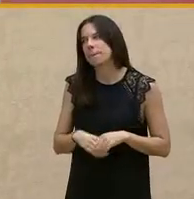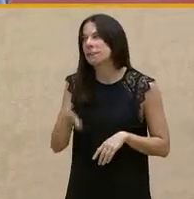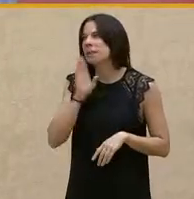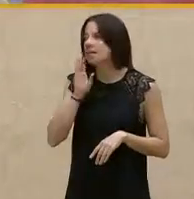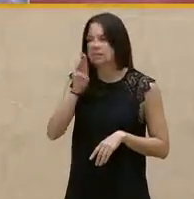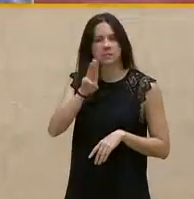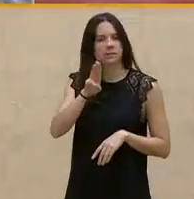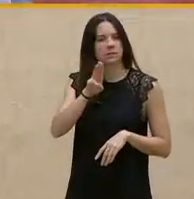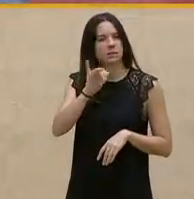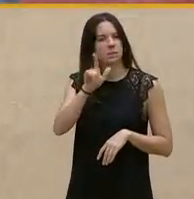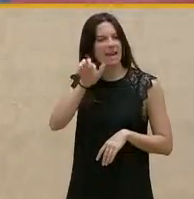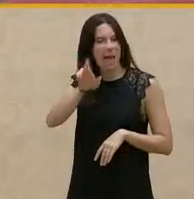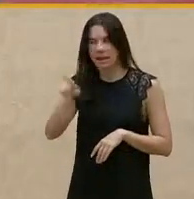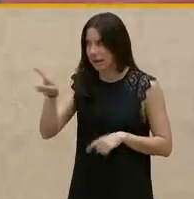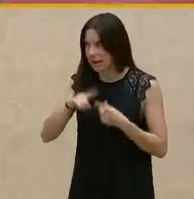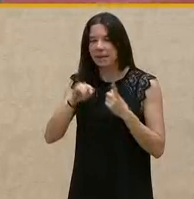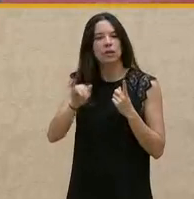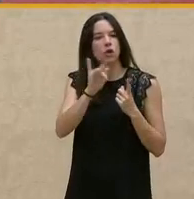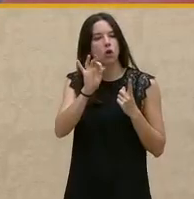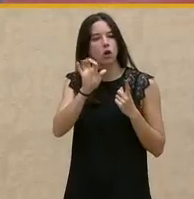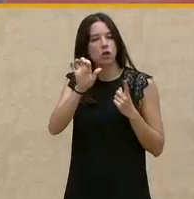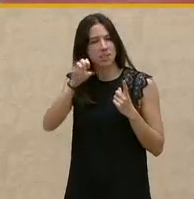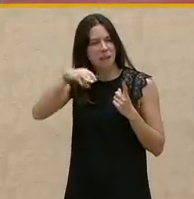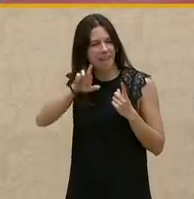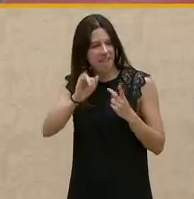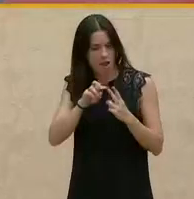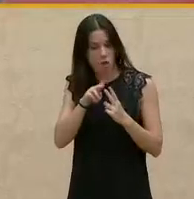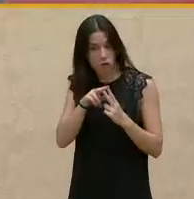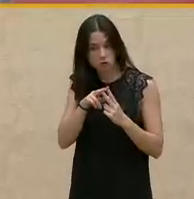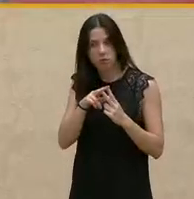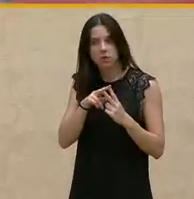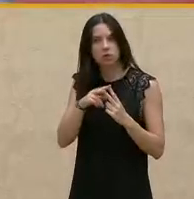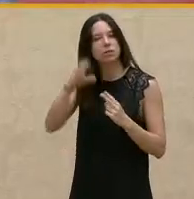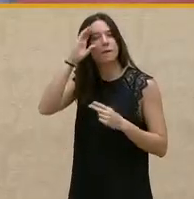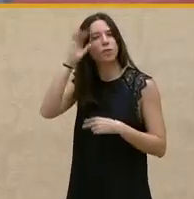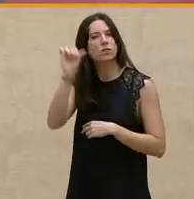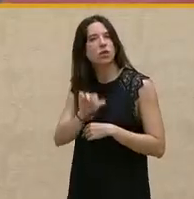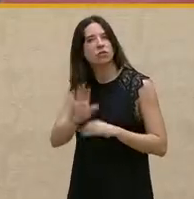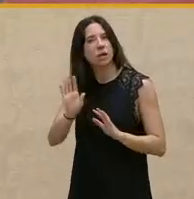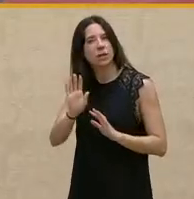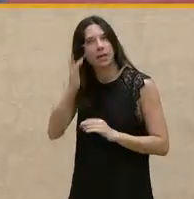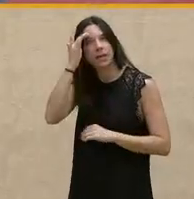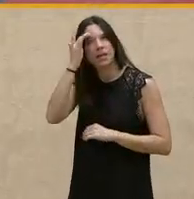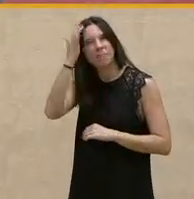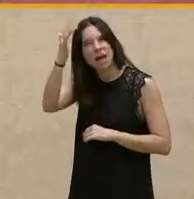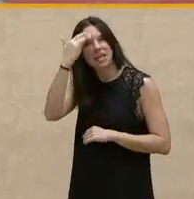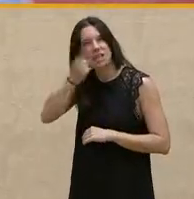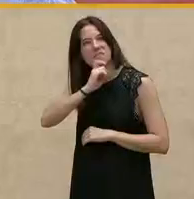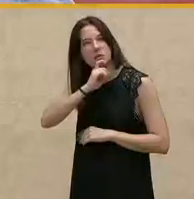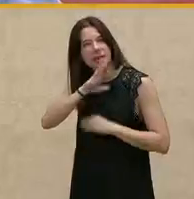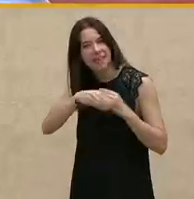Pilar y a José María, solo imaginarme la dificultad añadida, ya la crianza